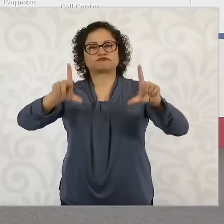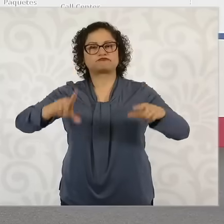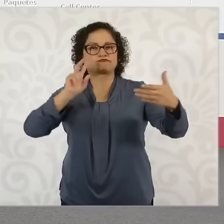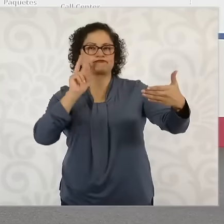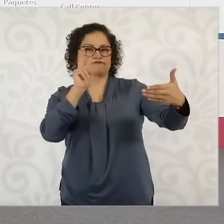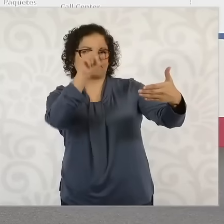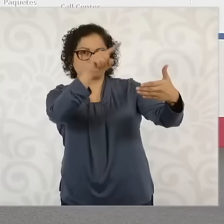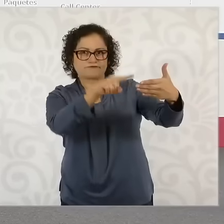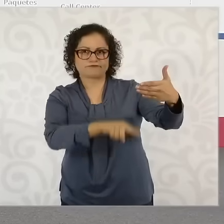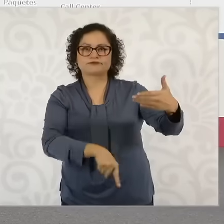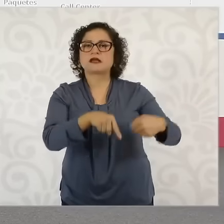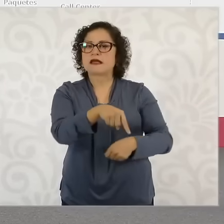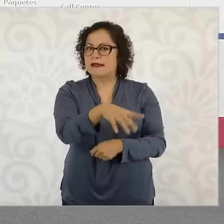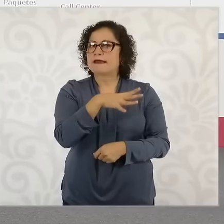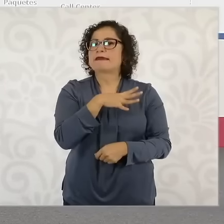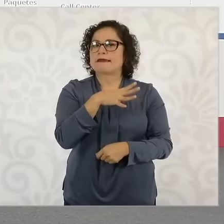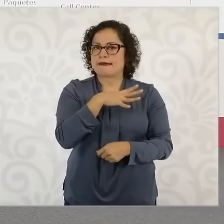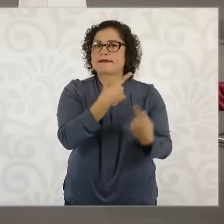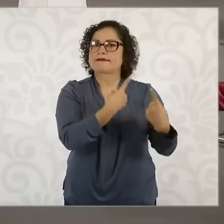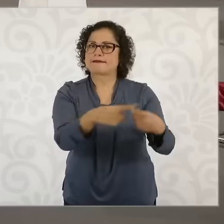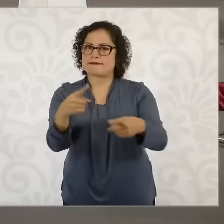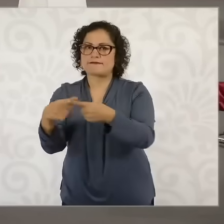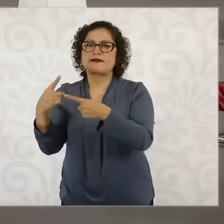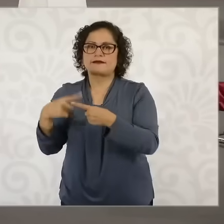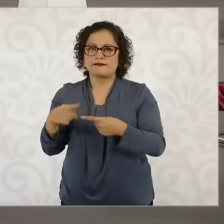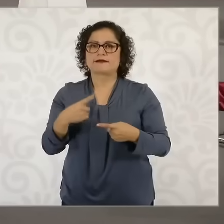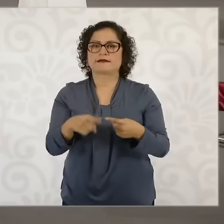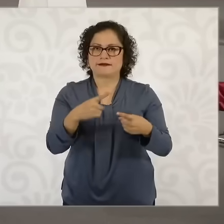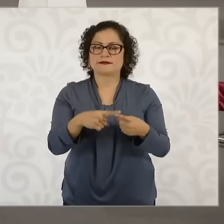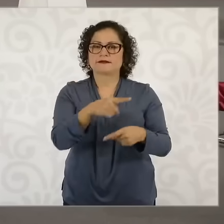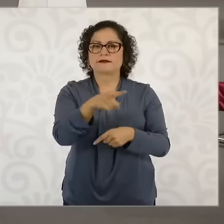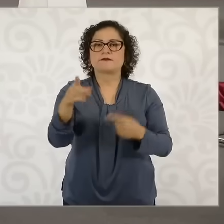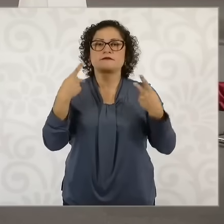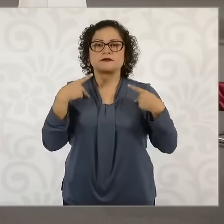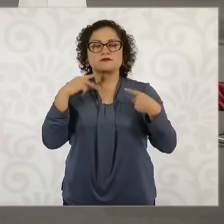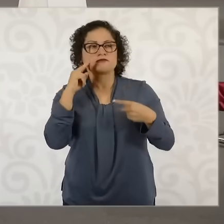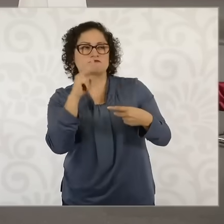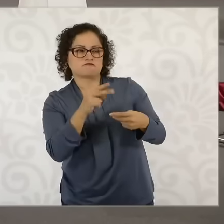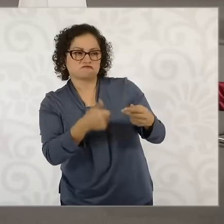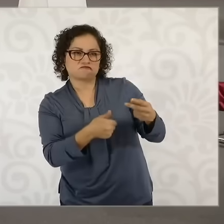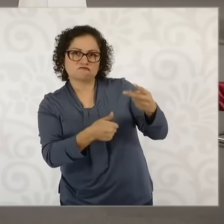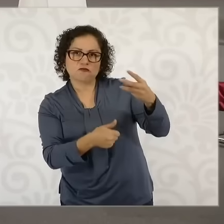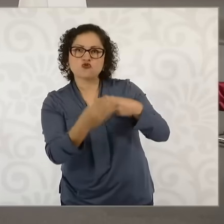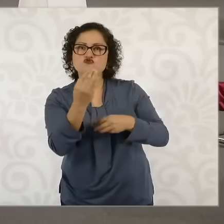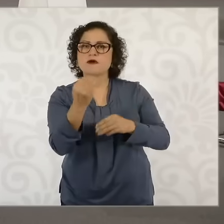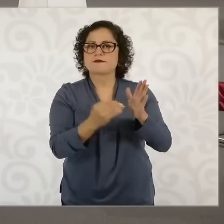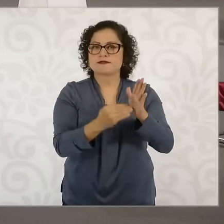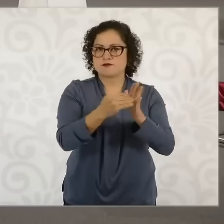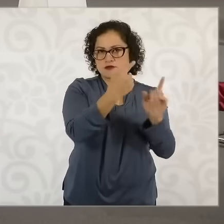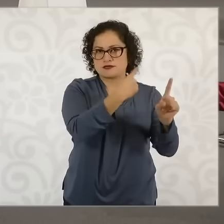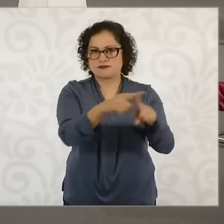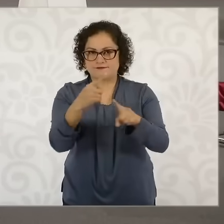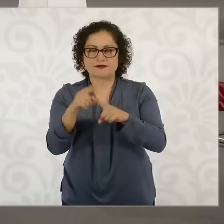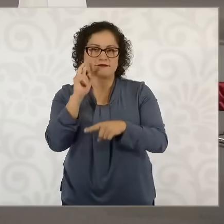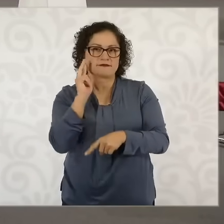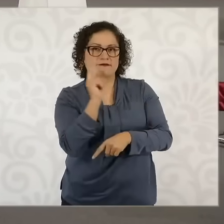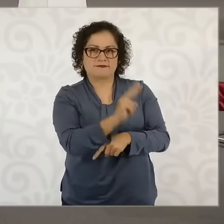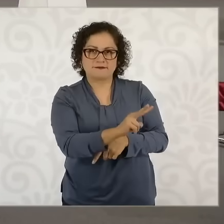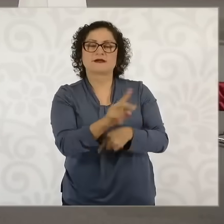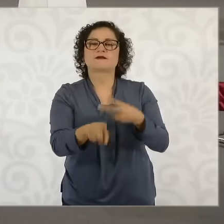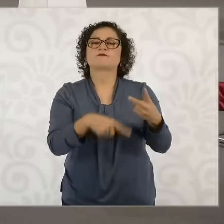de más de 9 millones de visibilidad, tenemos seguidores que nos están pidiendo y obviamente